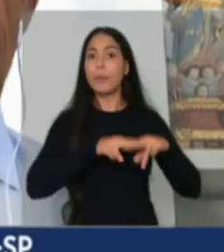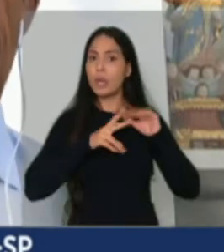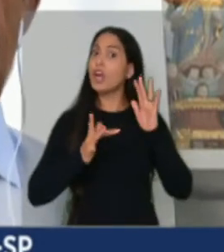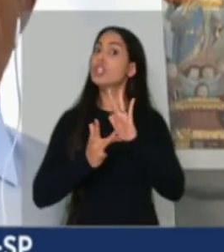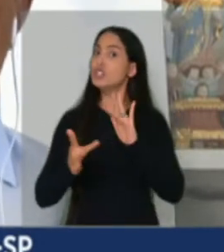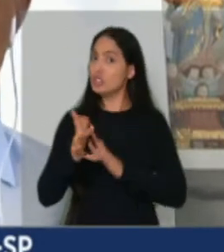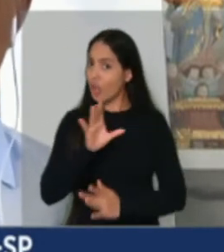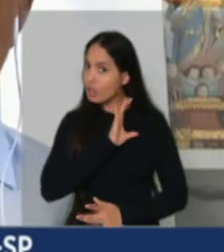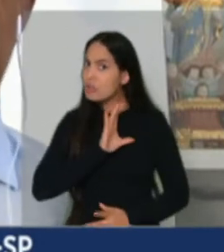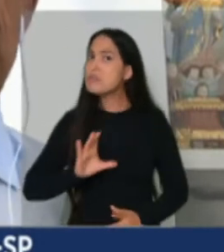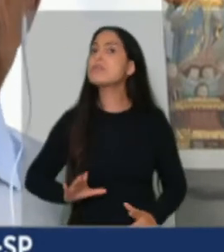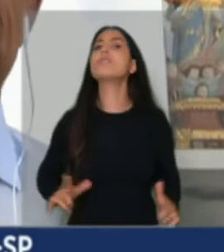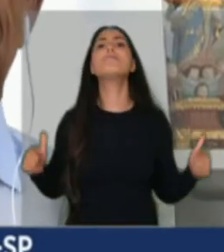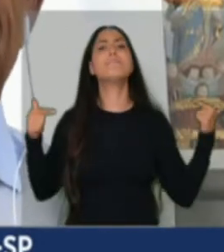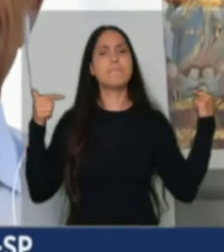CRISTO FOI UM MENINO DA PERIFERIA, FUGIRAM COM ELE, E